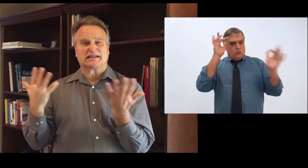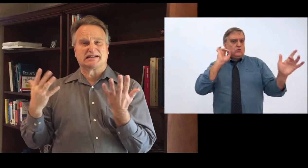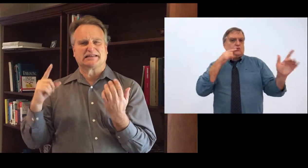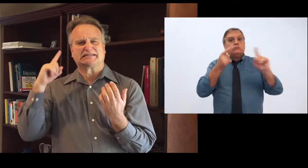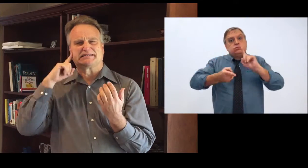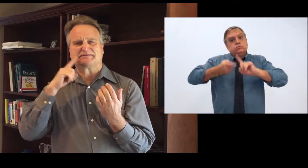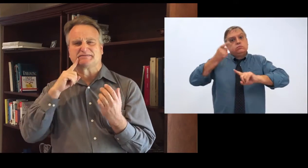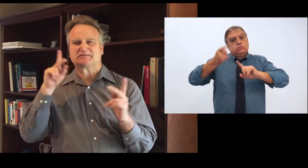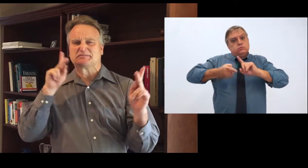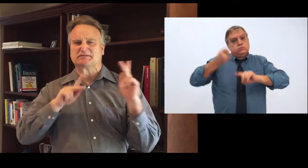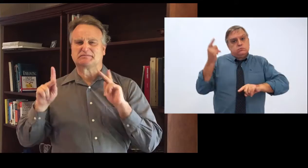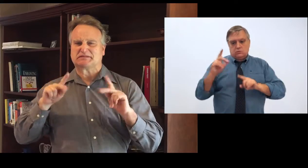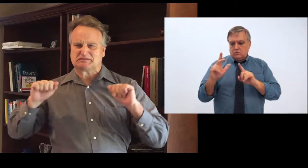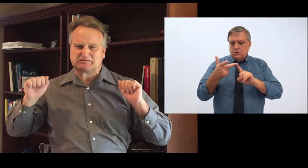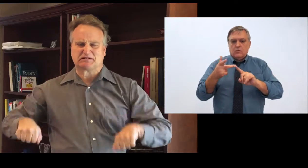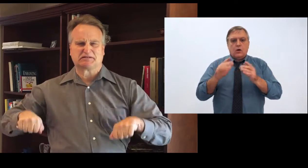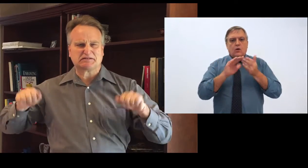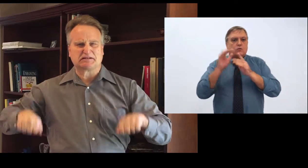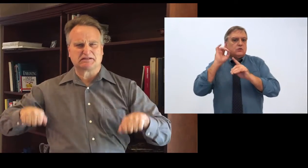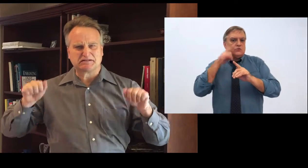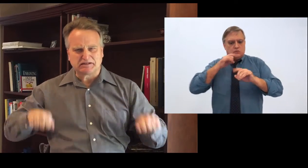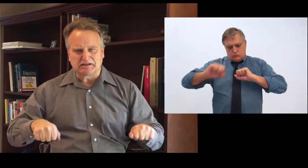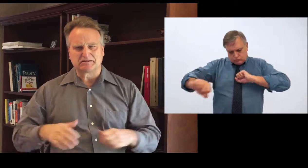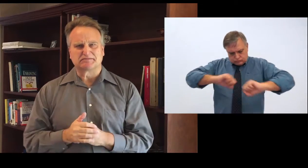qui ont mis en lumière les capacités des personnes sourdes